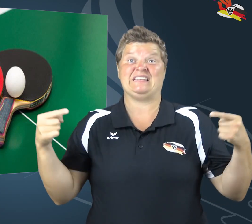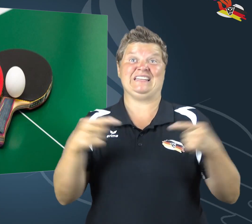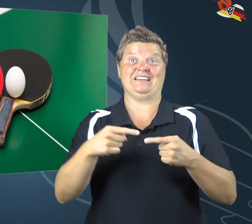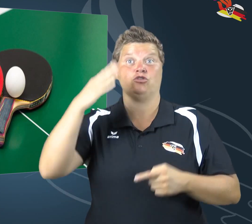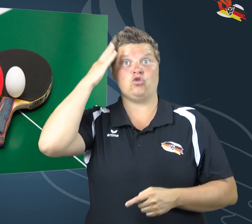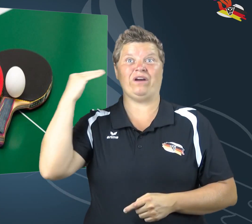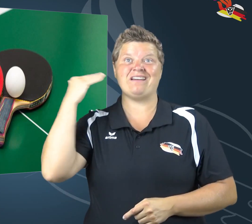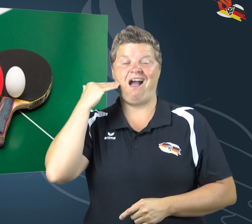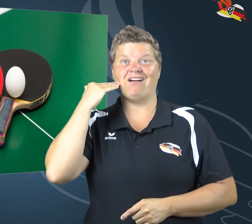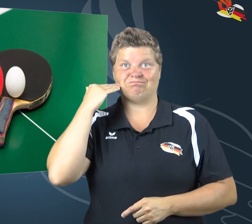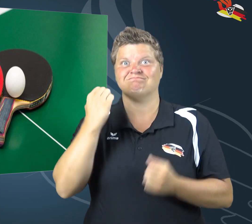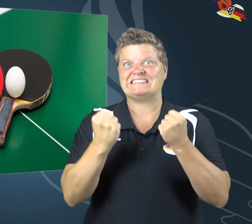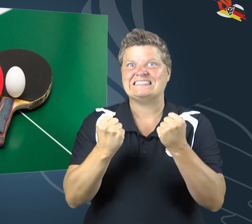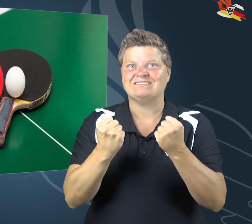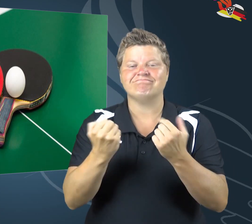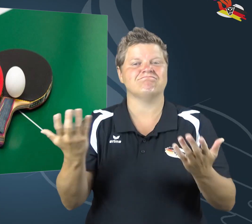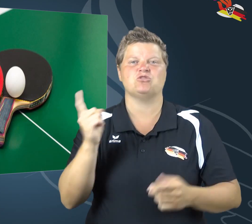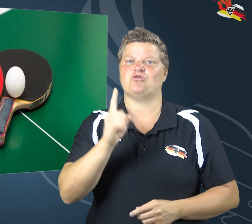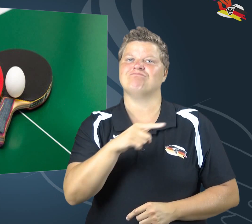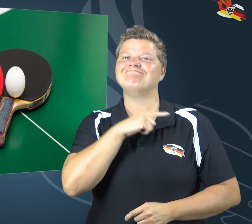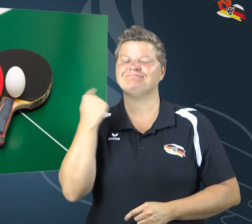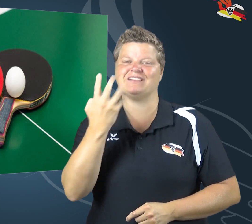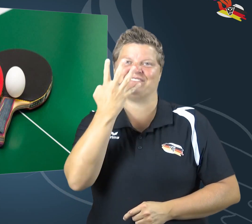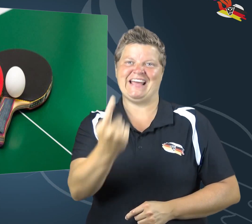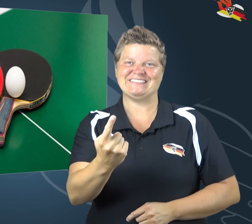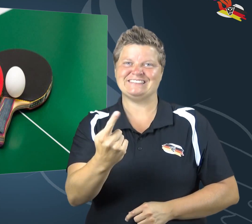Tischtennis Das Duo Mechau/Schölzel verloren ihr Matchgegen die Koreaner mit 1:4.